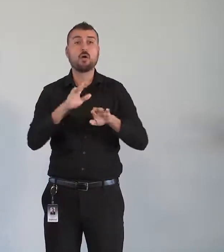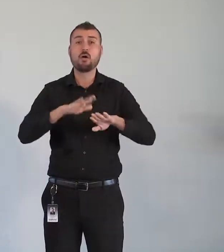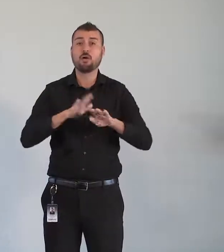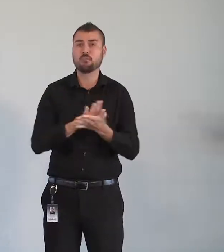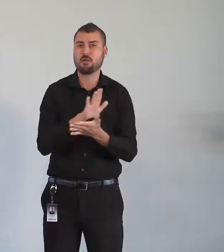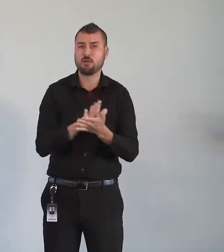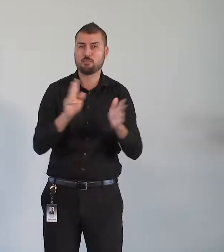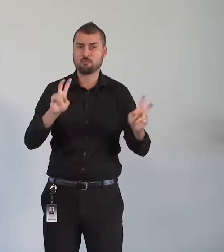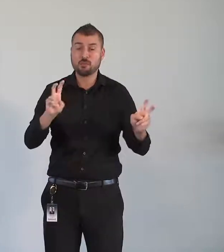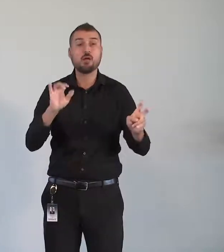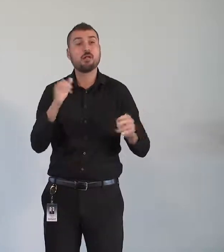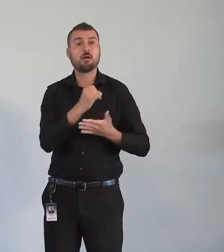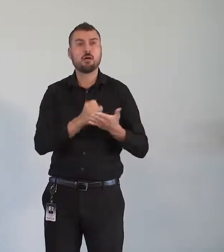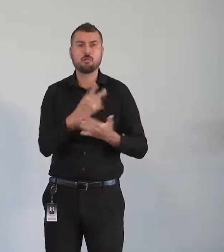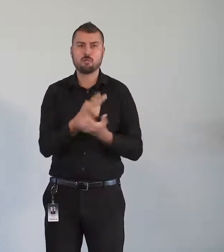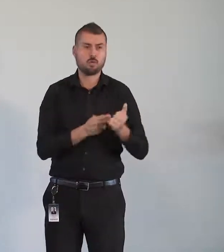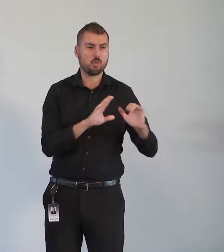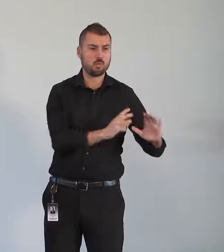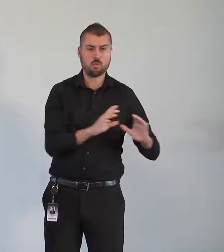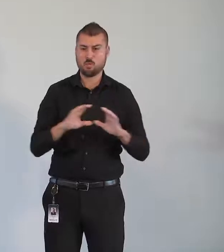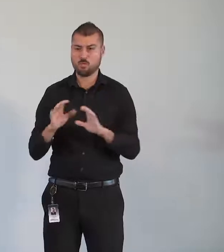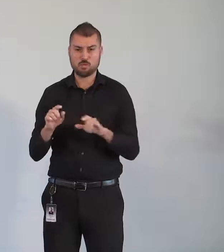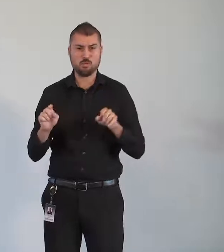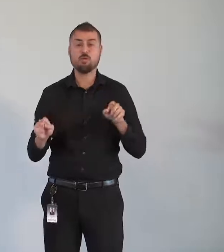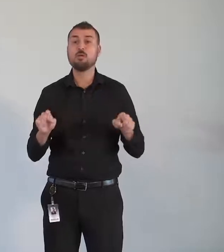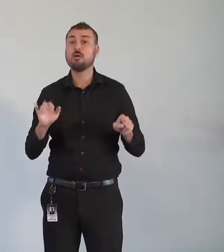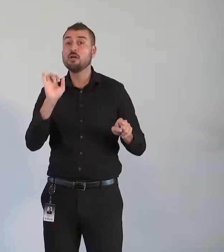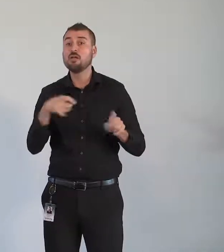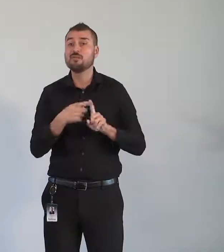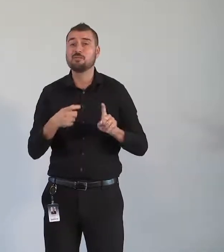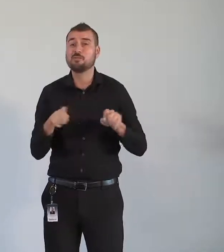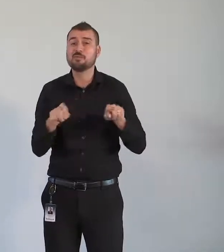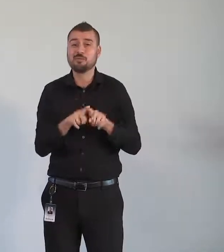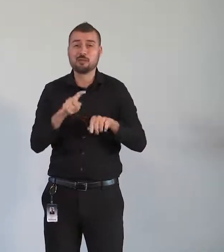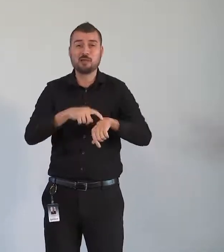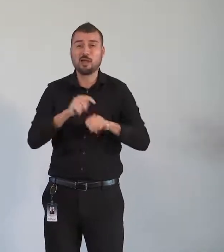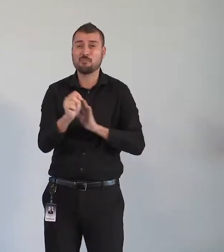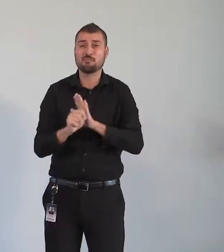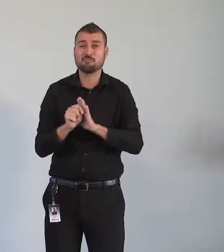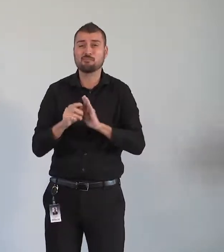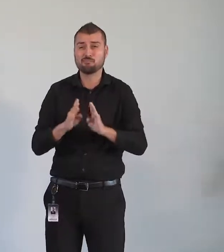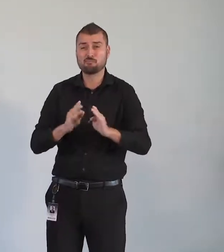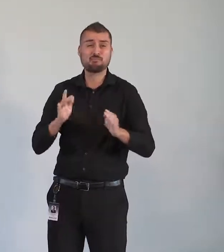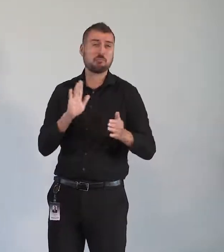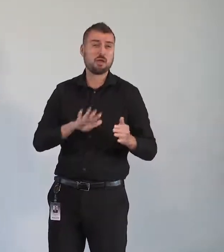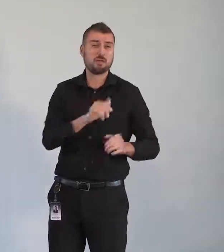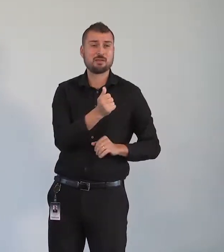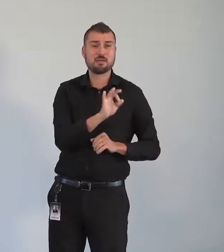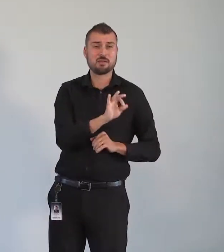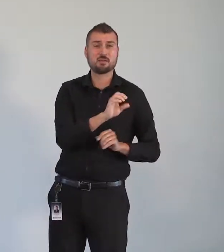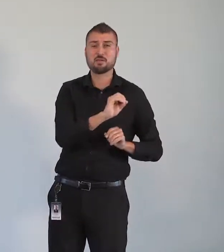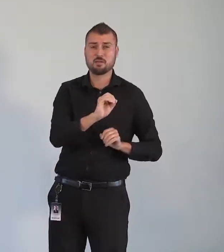el arte en estas dos piezas más pequeñas es del mismo período alrededor de 1900 y 1950. Este fue un